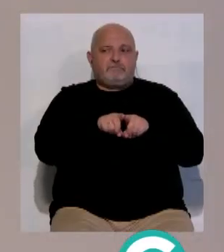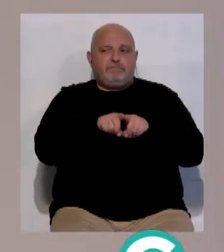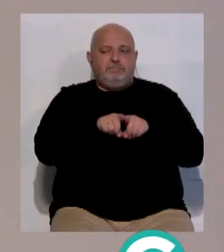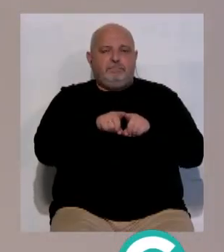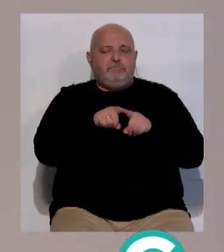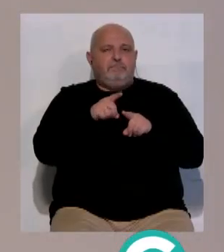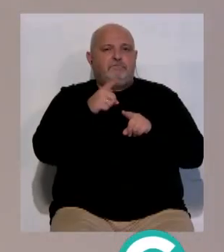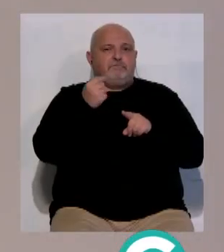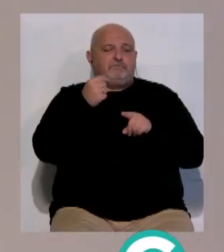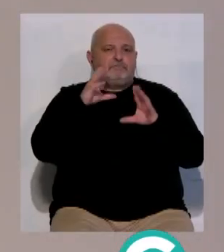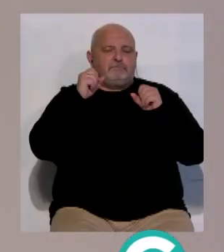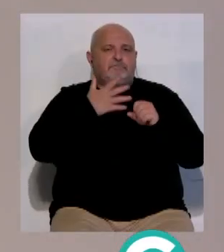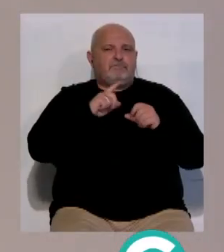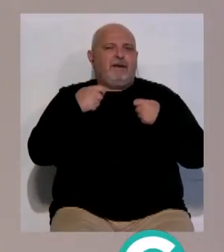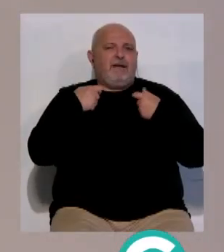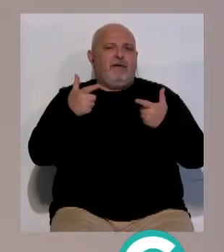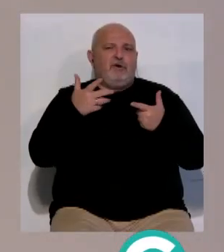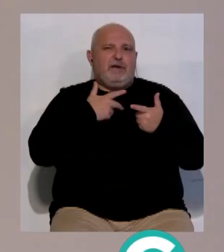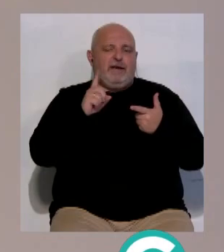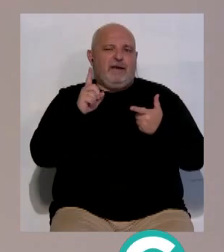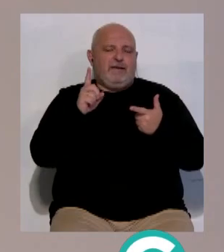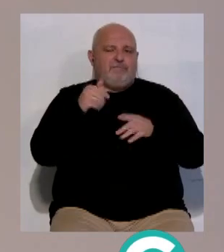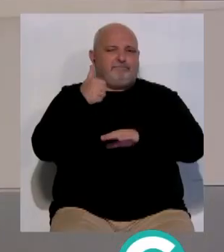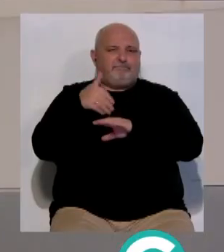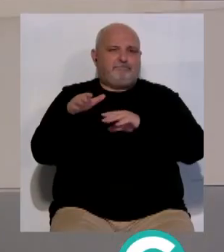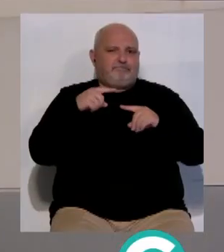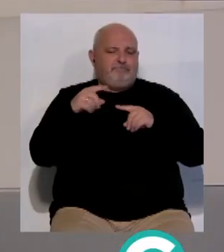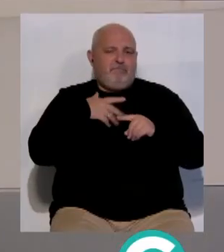calle porque el Celta no quiere gastarse el dinero liquidarlo y por qu se llama Rafa Benítez execto